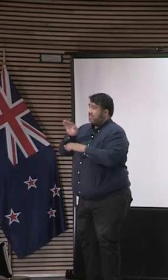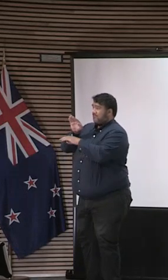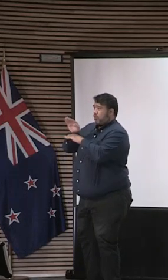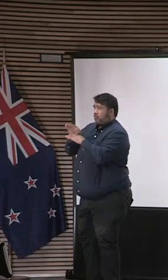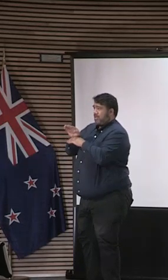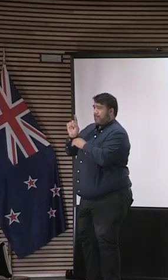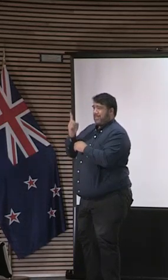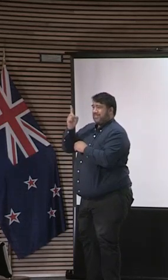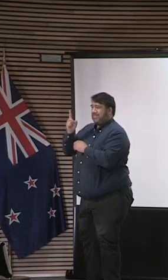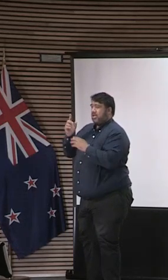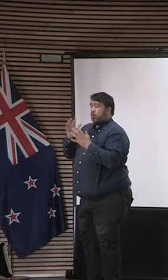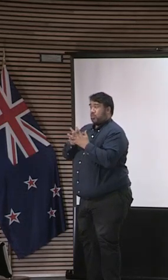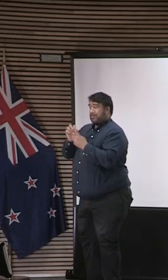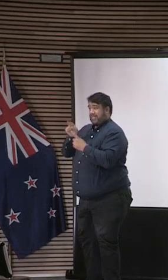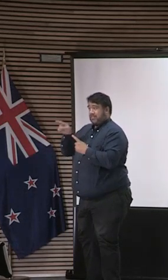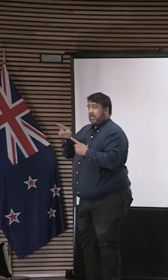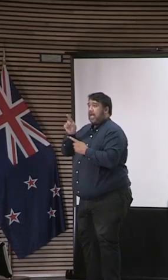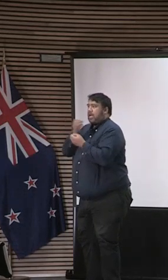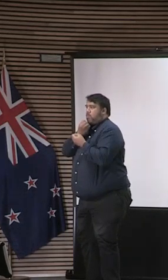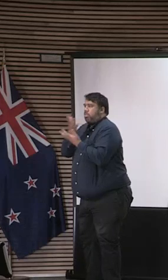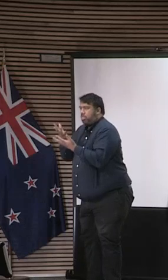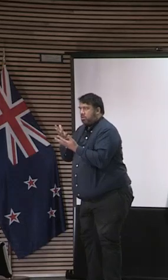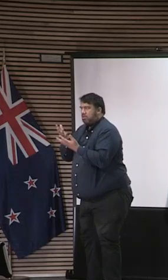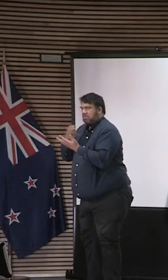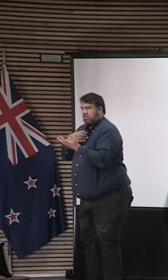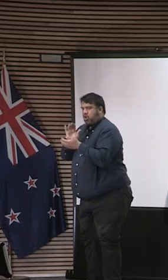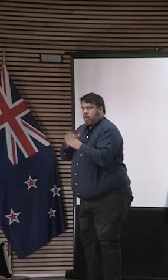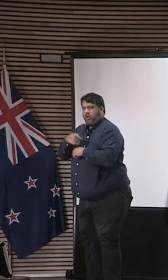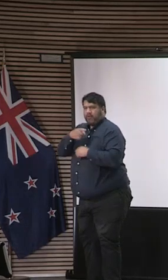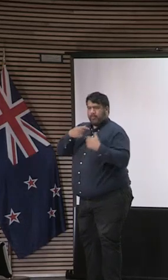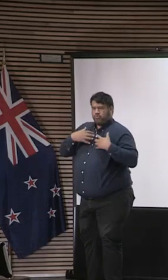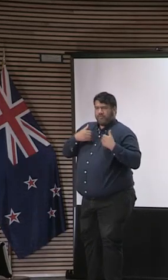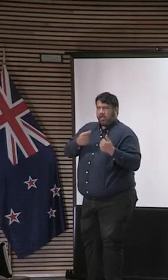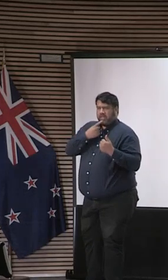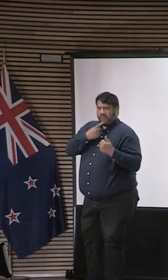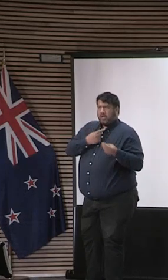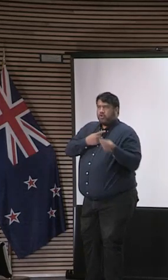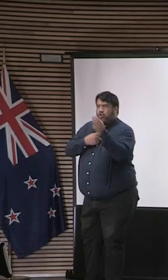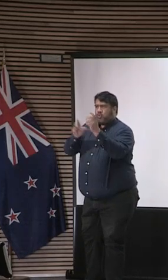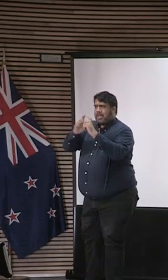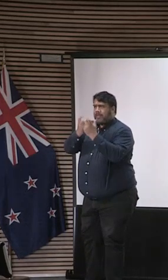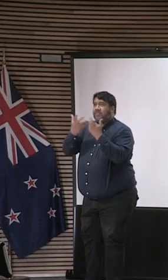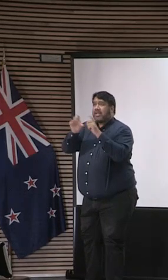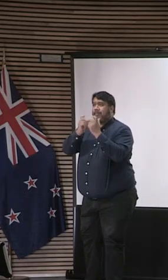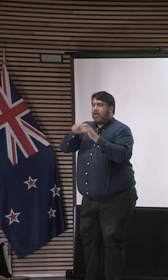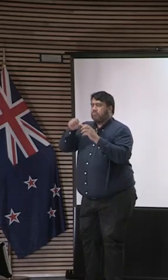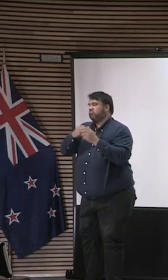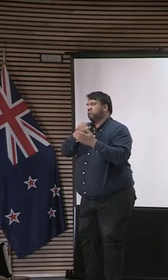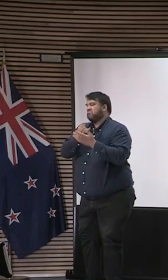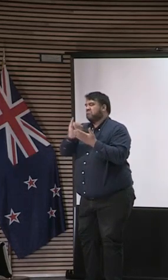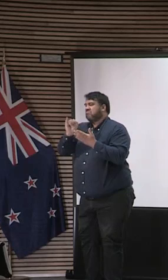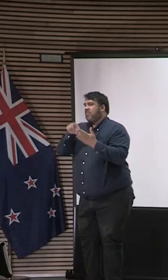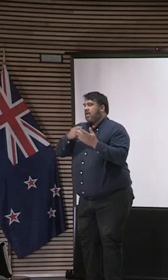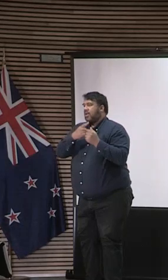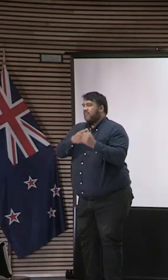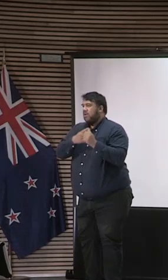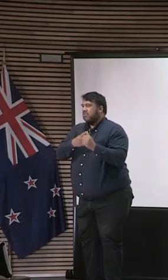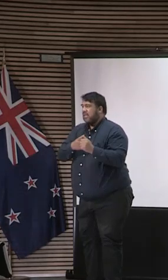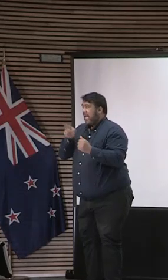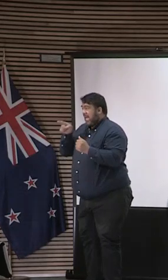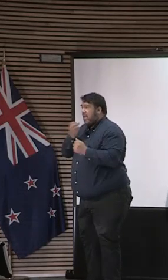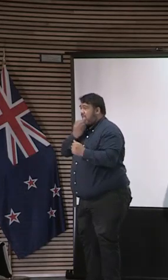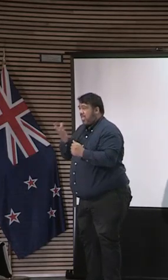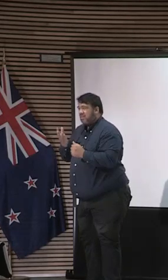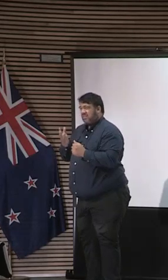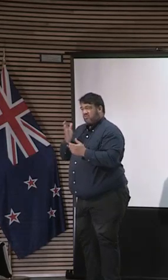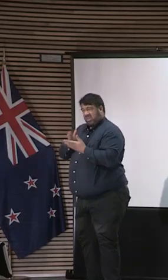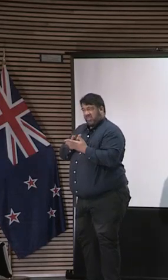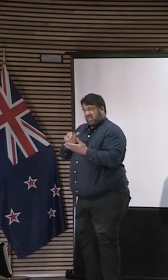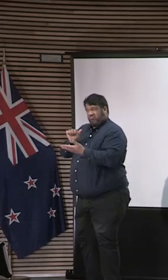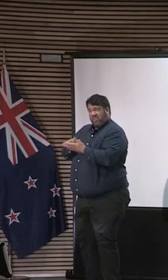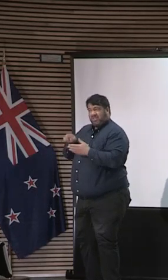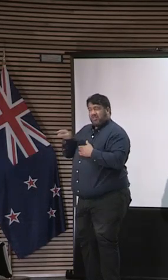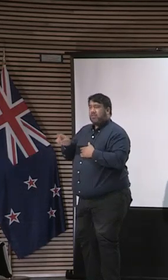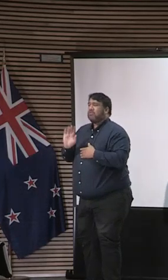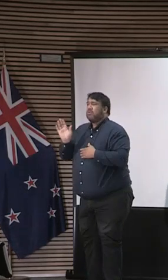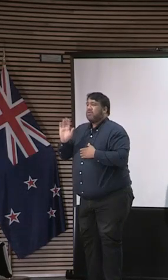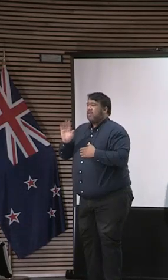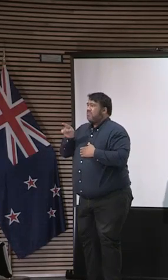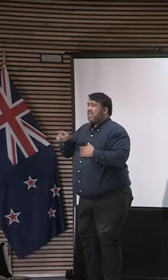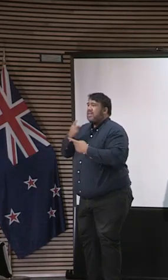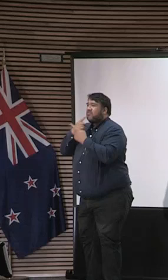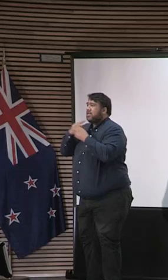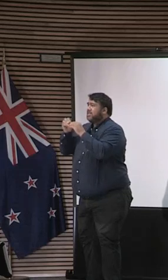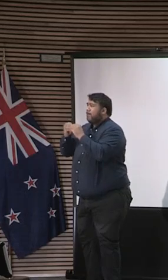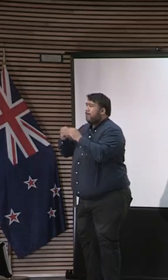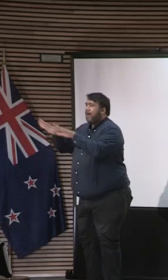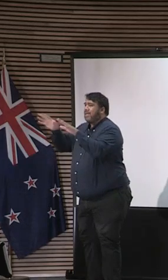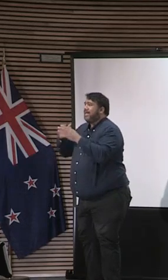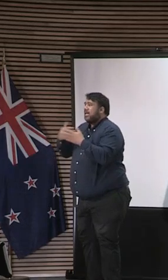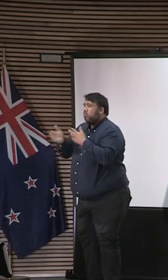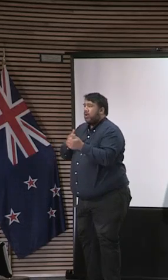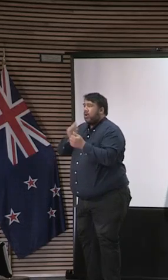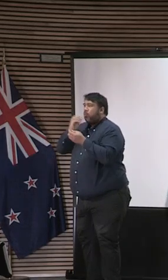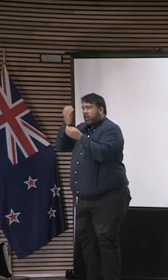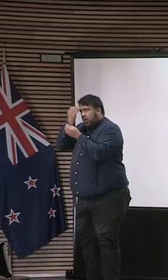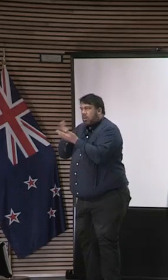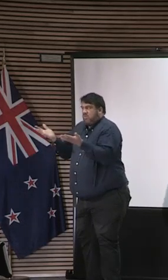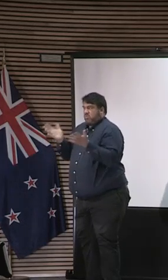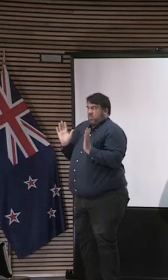ki a maatau ... JACINDA ARDERN: